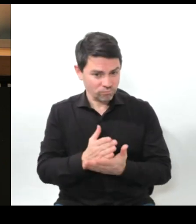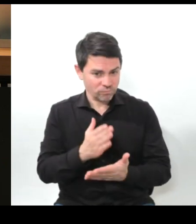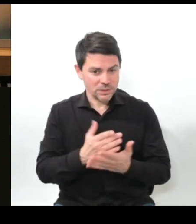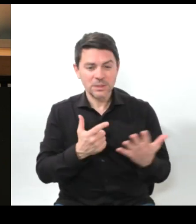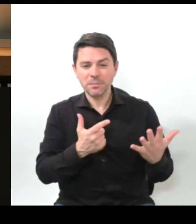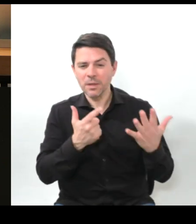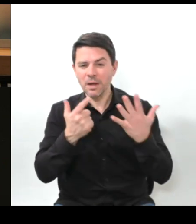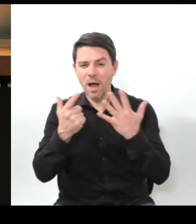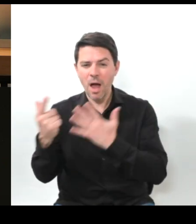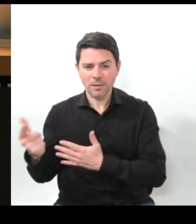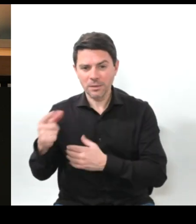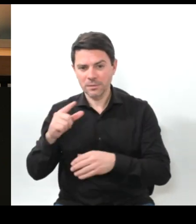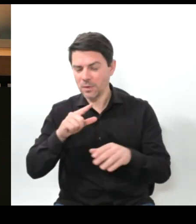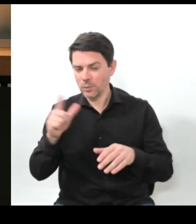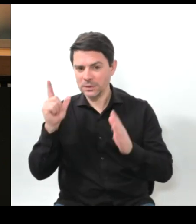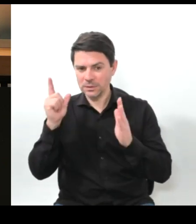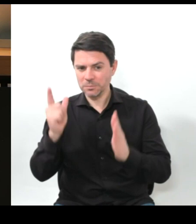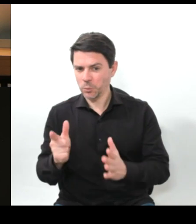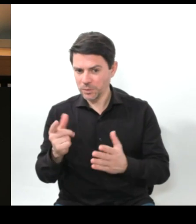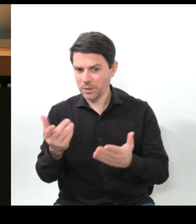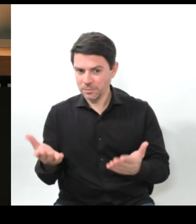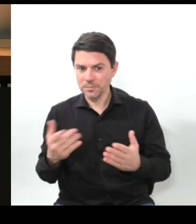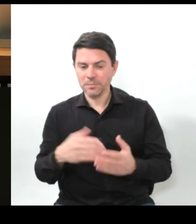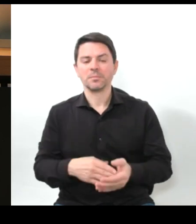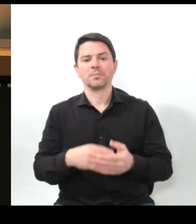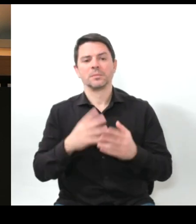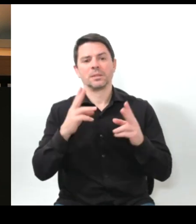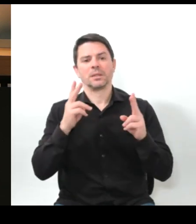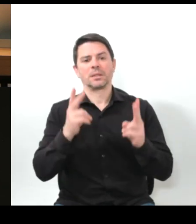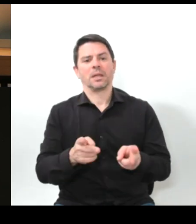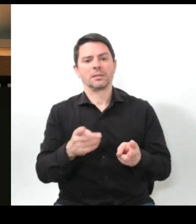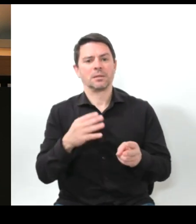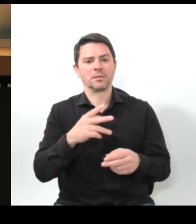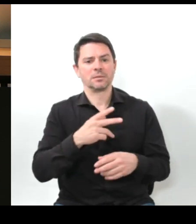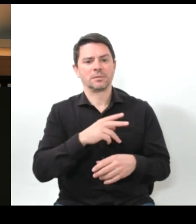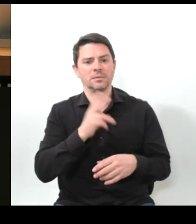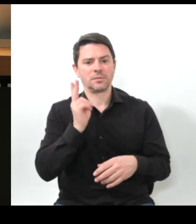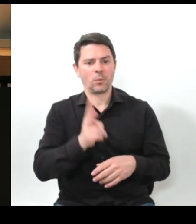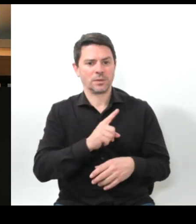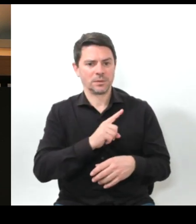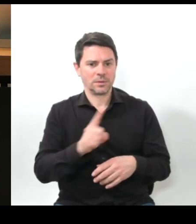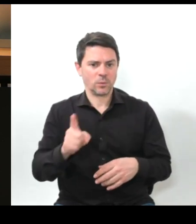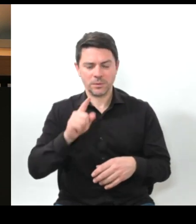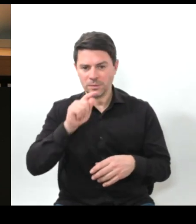Gleichzeitig wächst unsere Stadt. Insgesamt nach sieben Jahren Ihrer Regierungstätigkeit